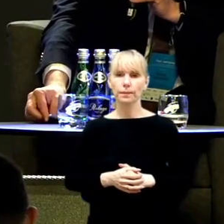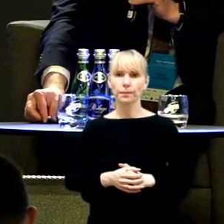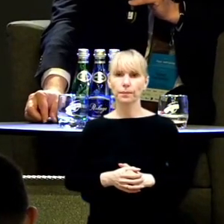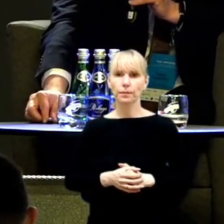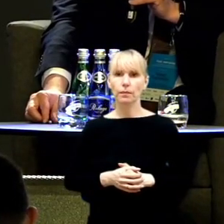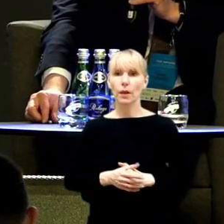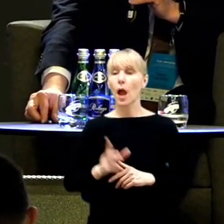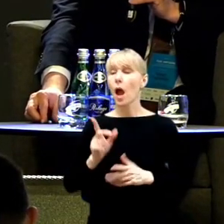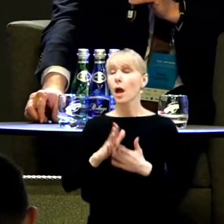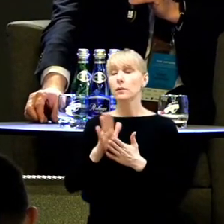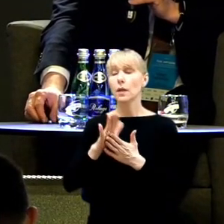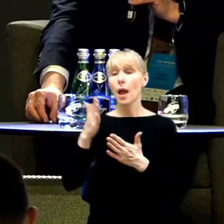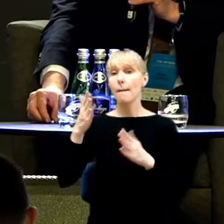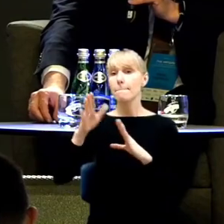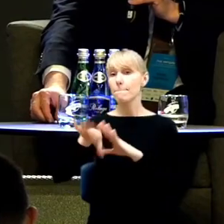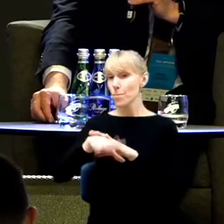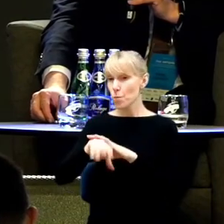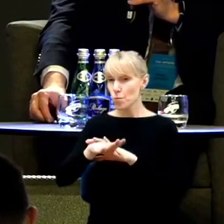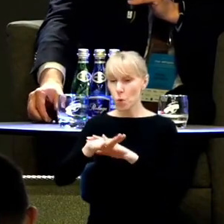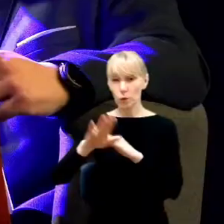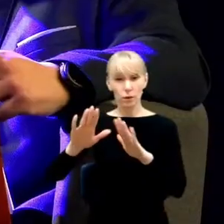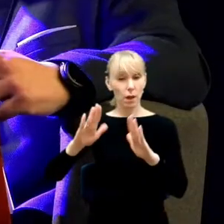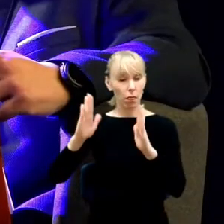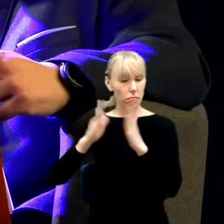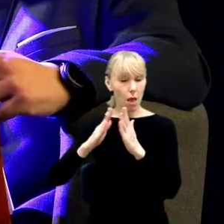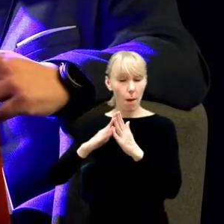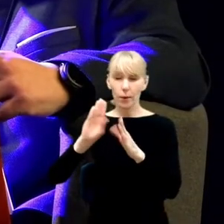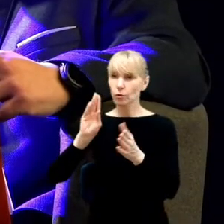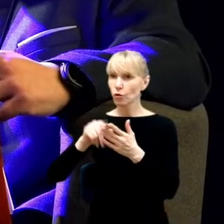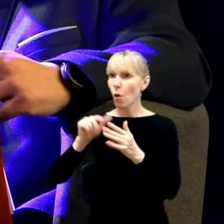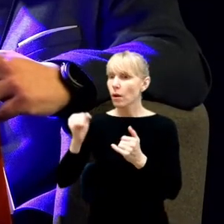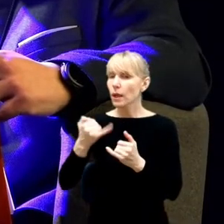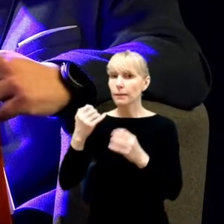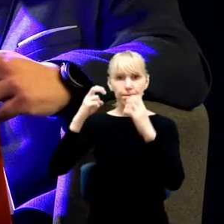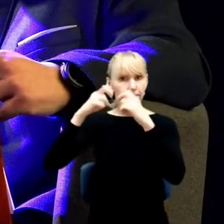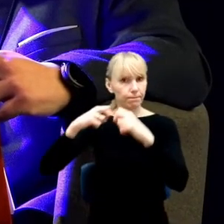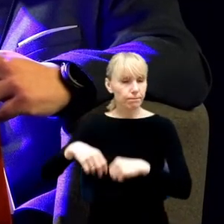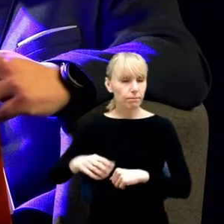Przez większość czasu ostatnie lata funkcjonowania programu